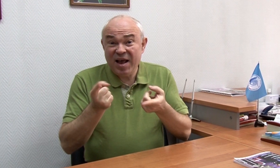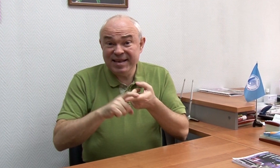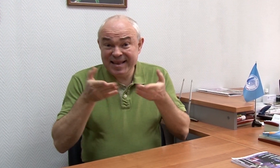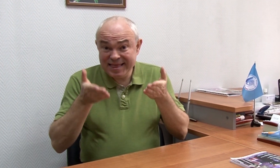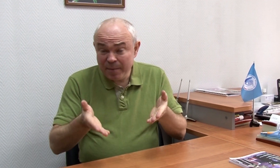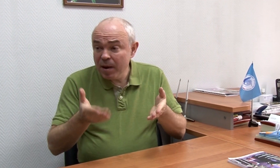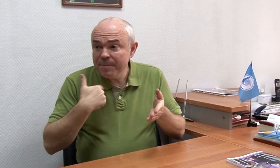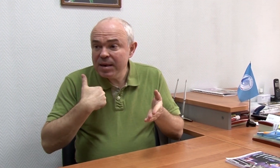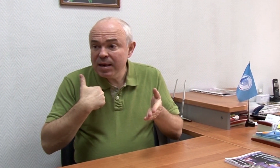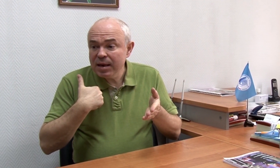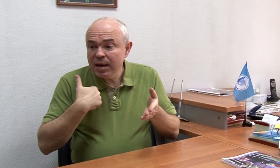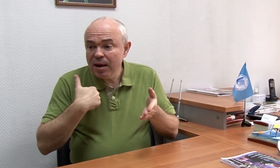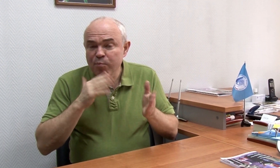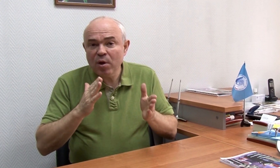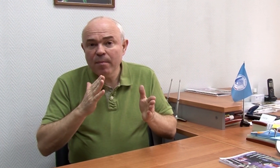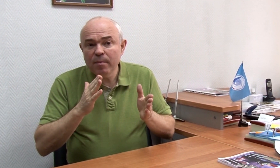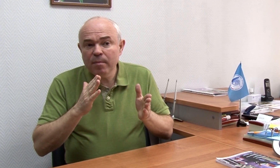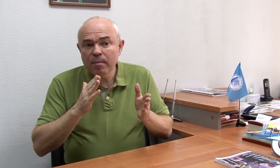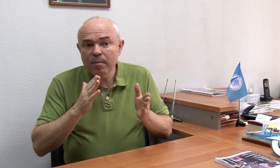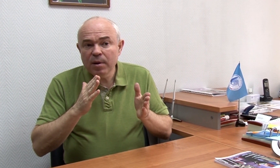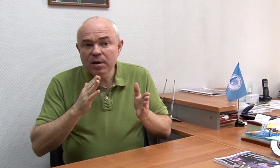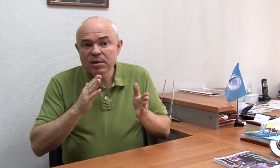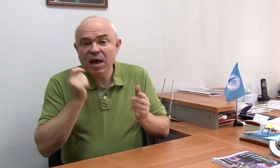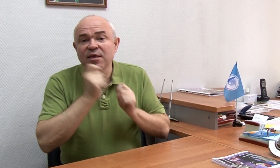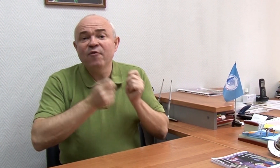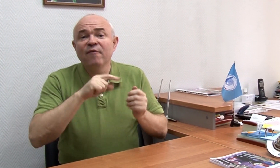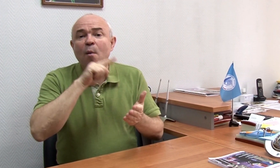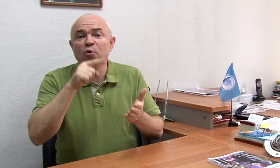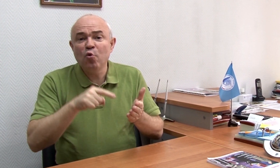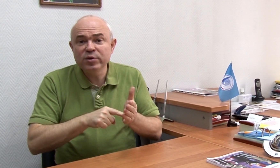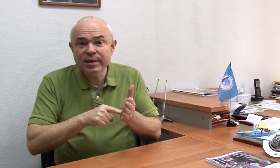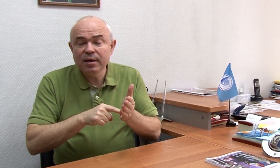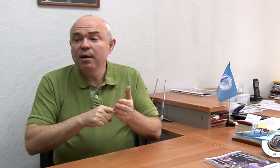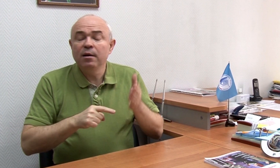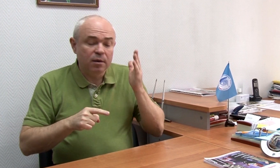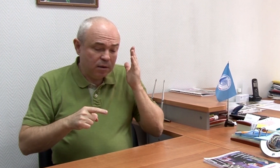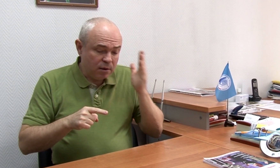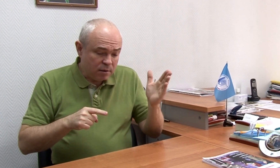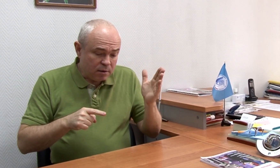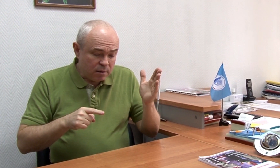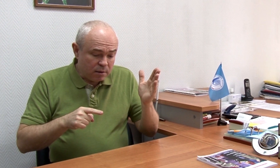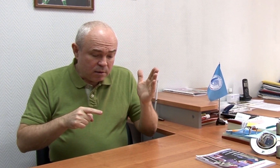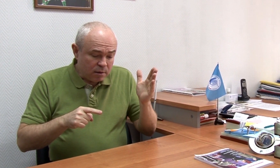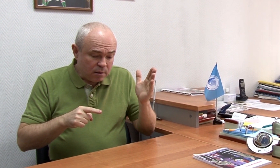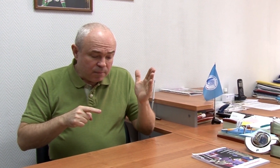В связи с этим мы будем задавать вопросы...